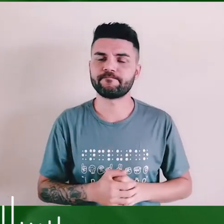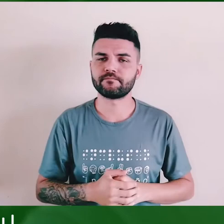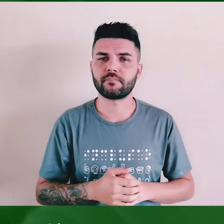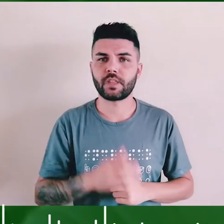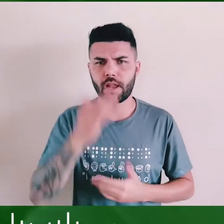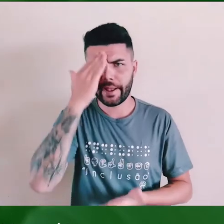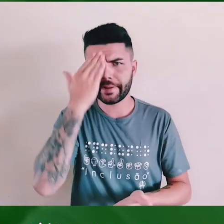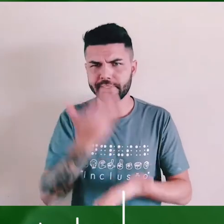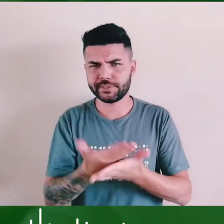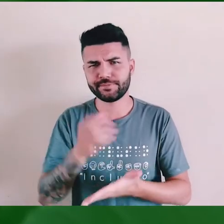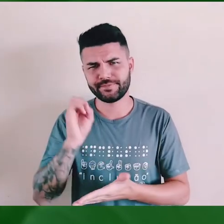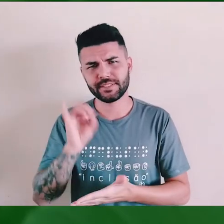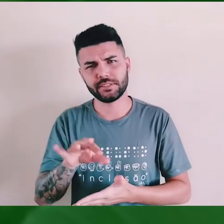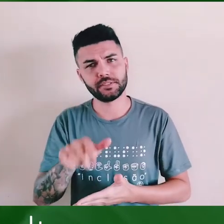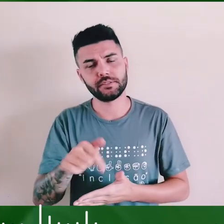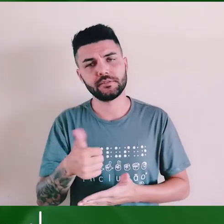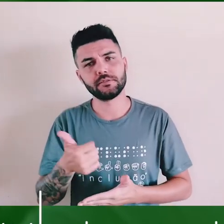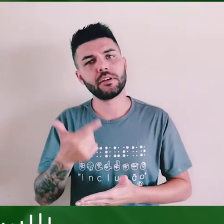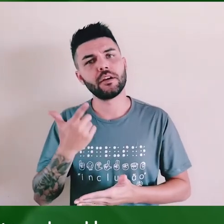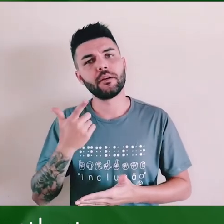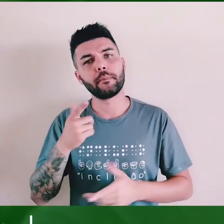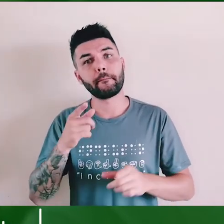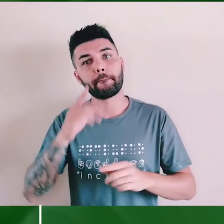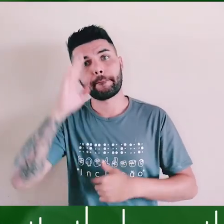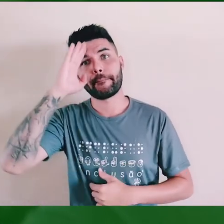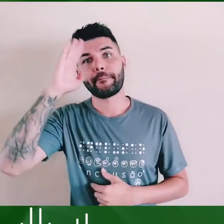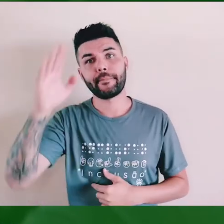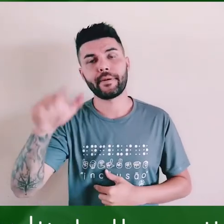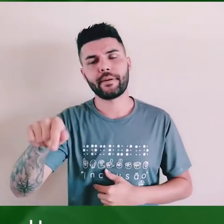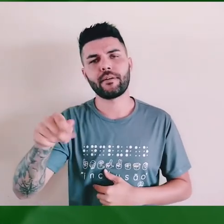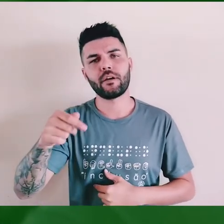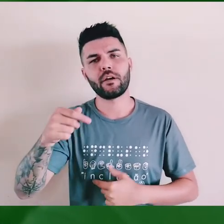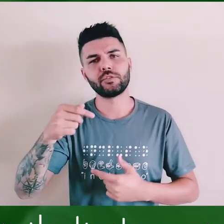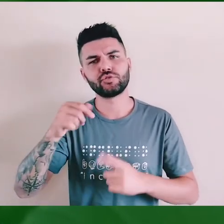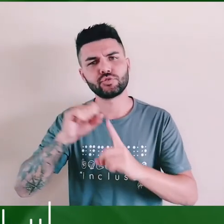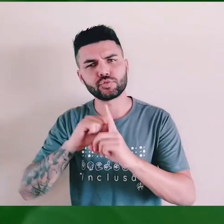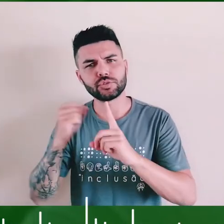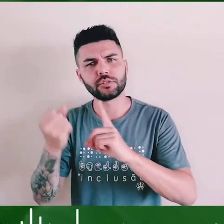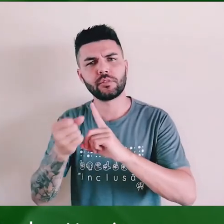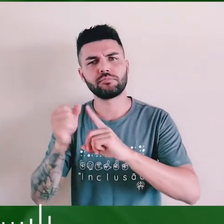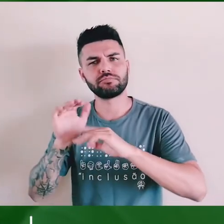para ajudar na medida do possível, e acredito que isso possa ajudar ne? No aspecto social